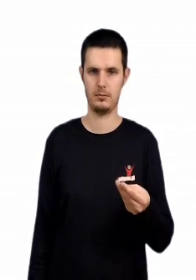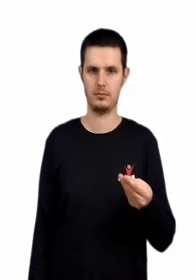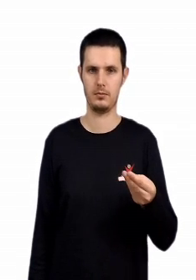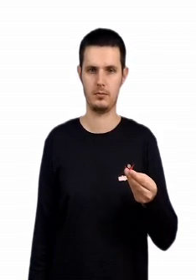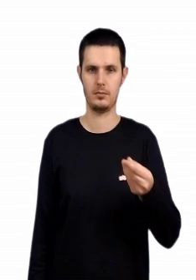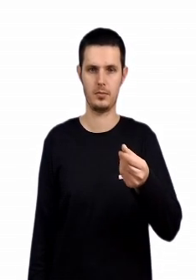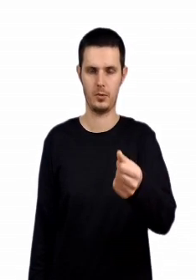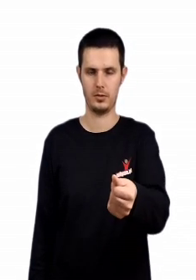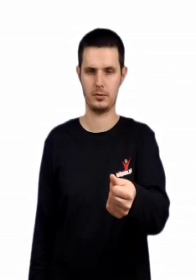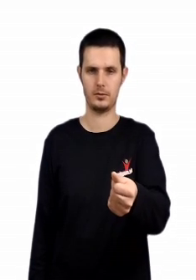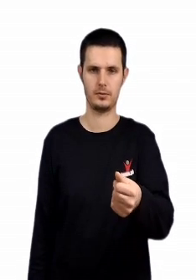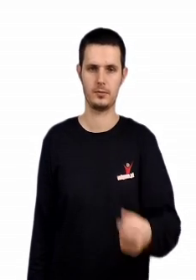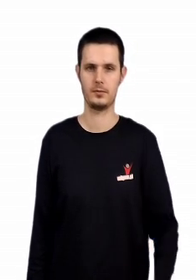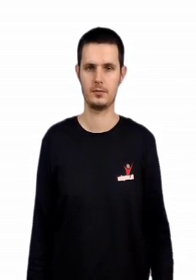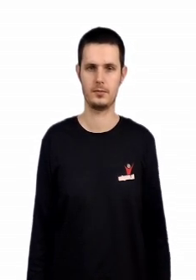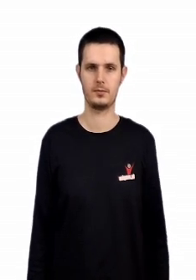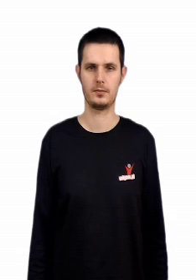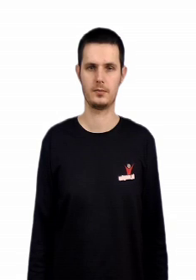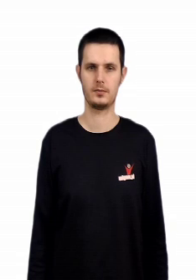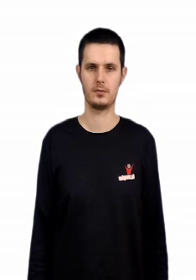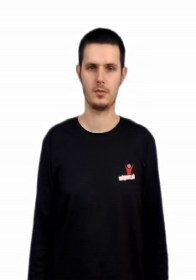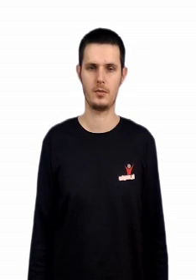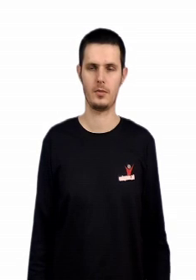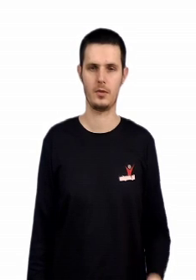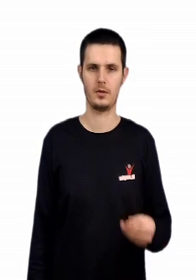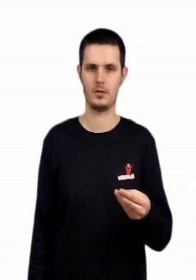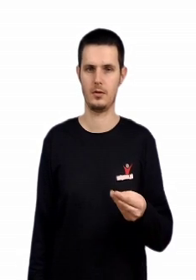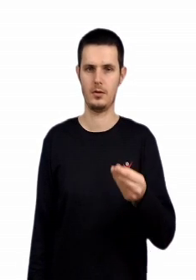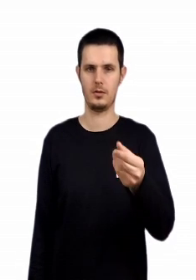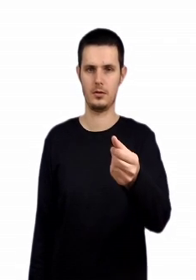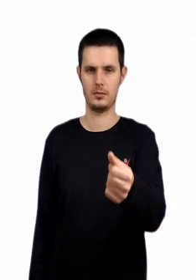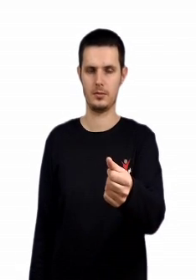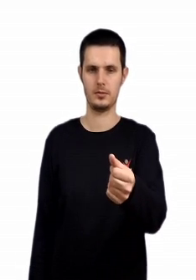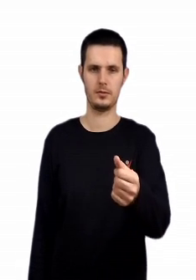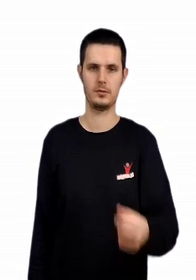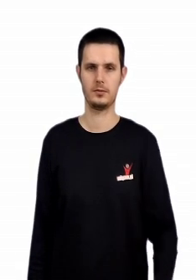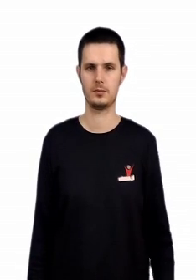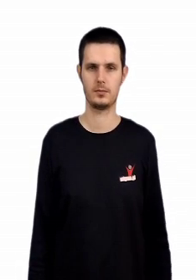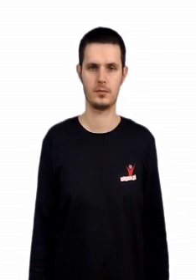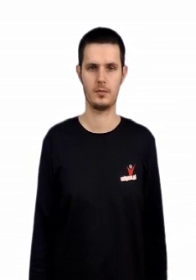PŁACIĆ